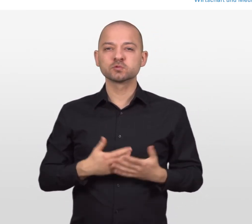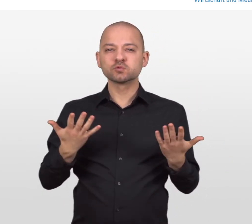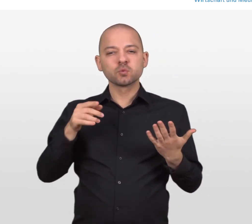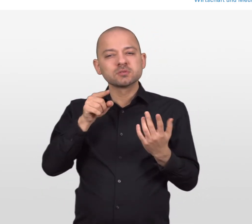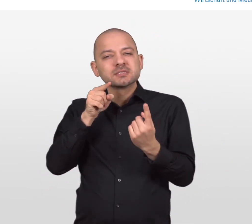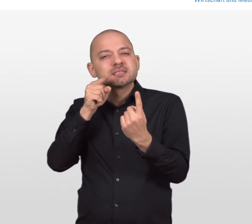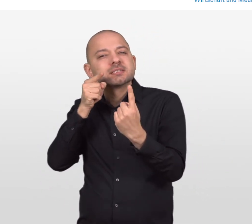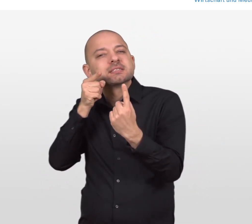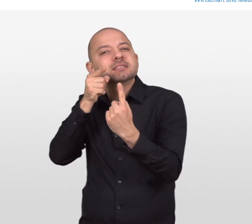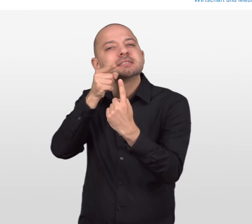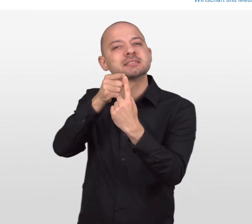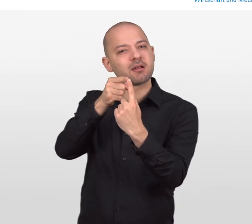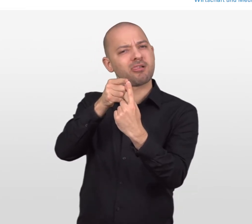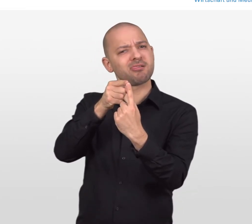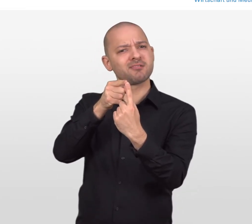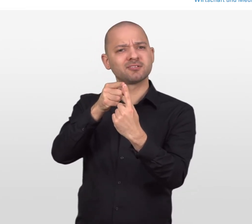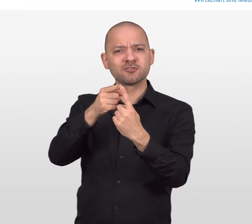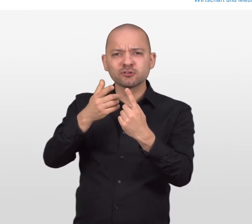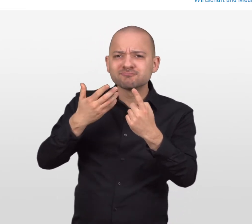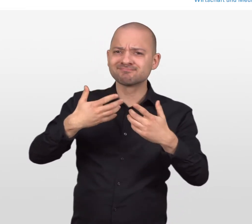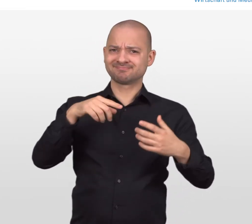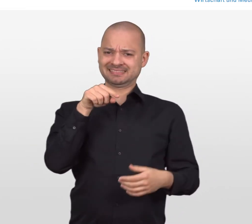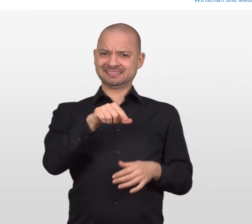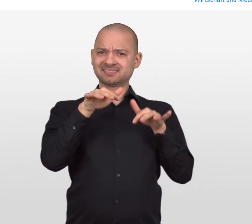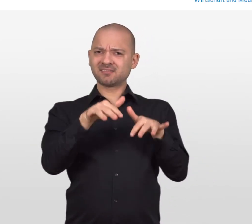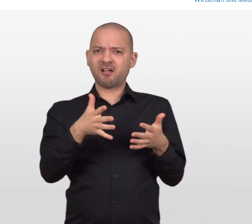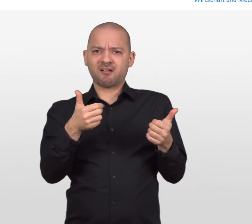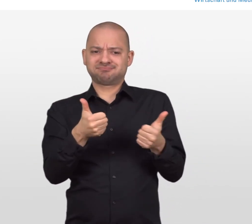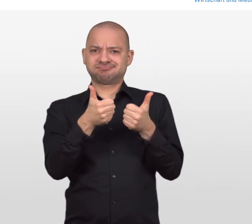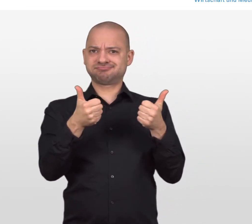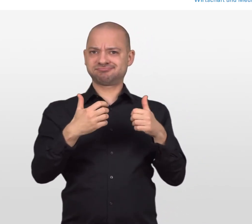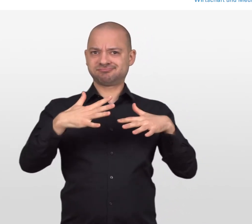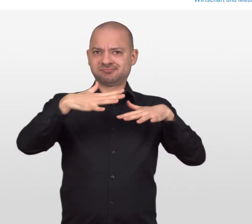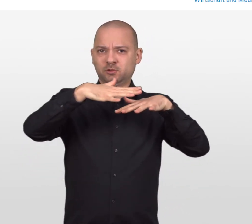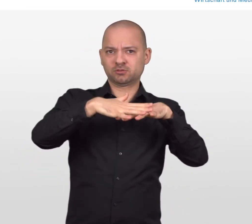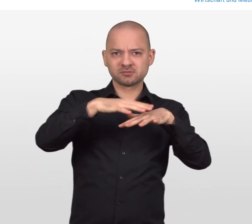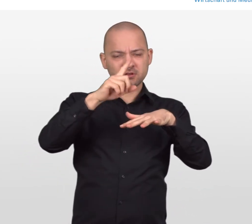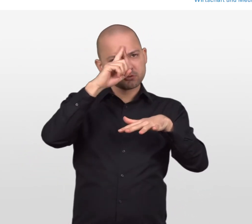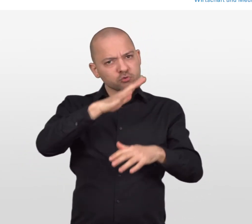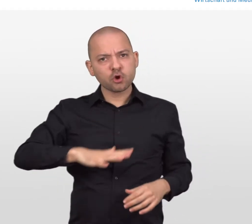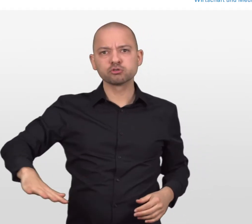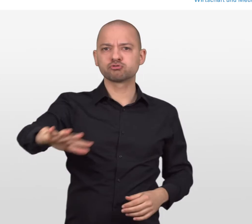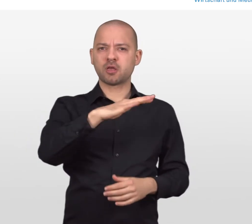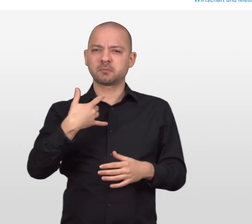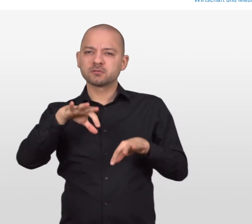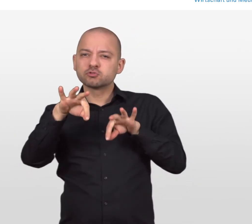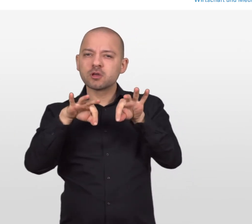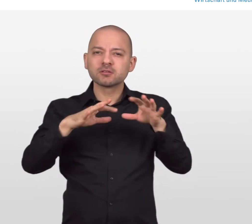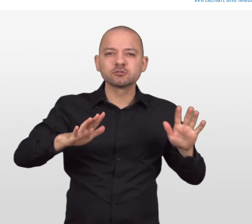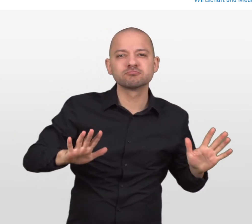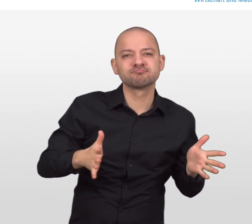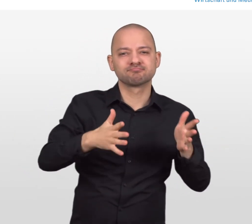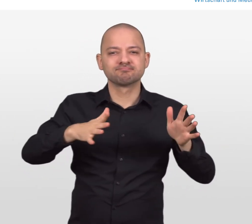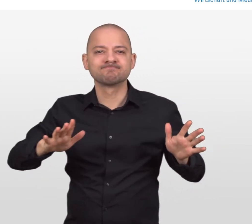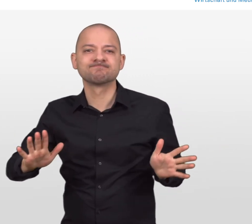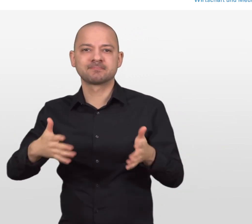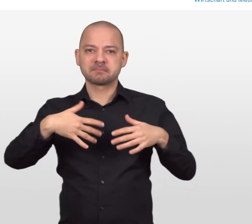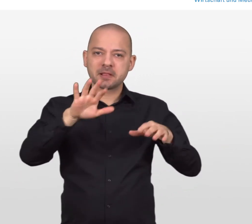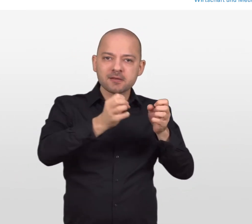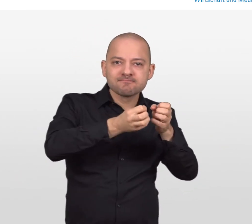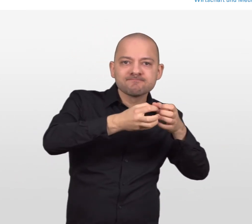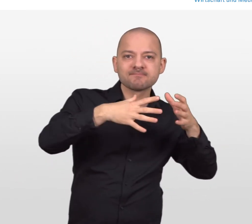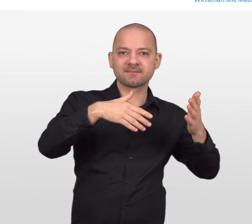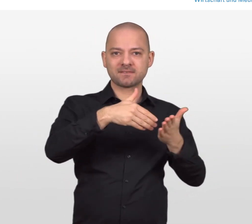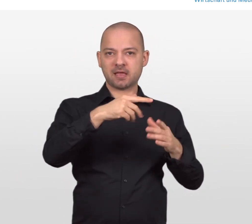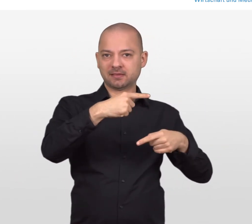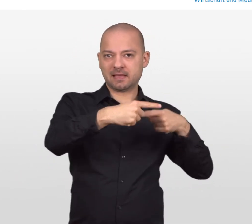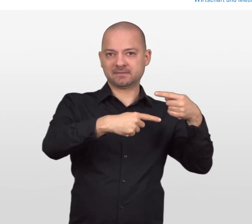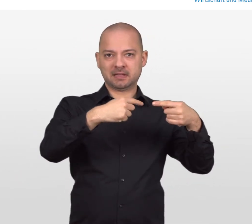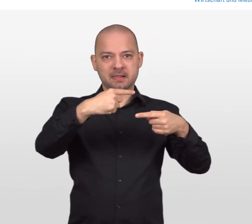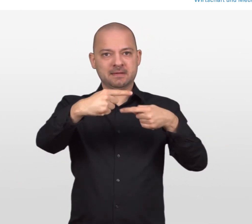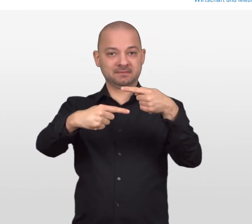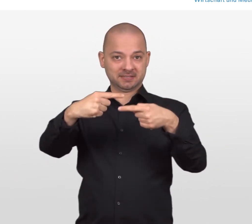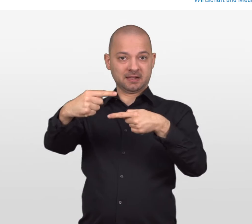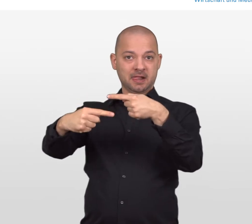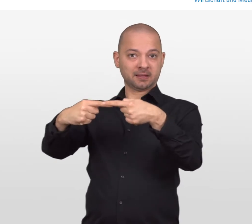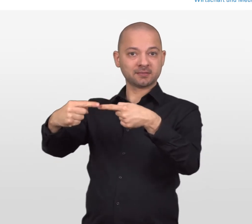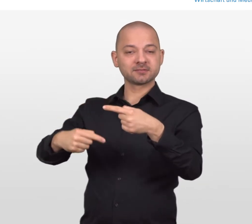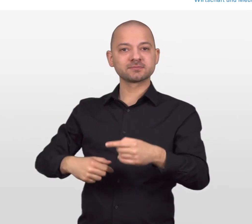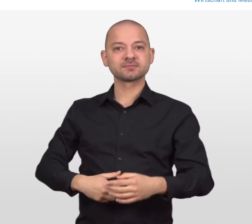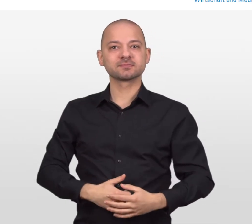Ziel ist es, exzellente Cluster in Deutschland strategisch weiterzuentwickeln.